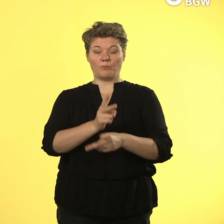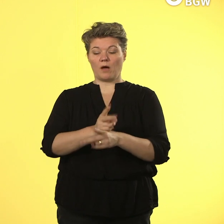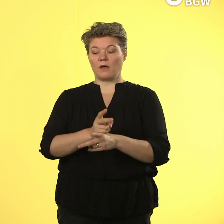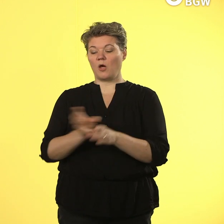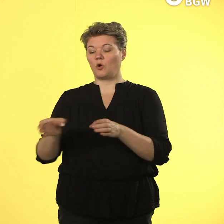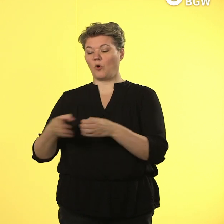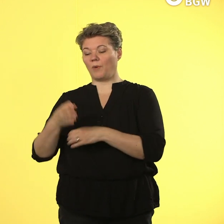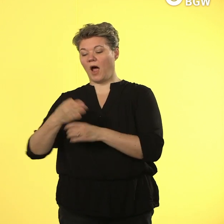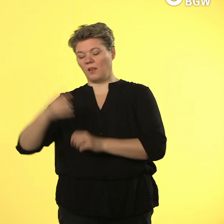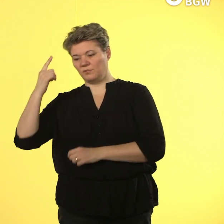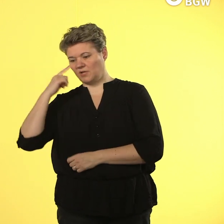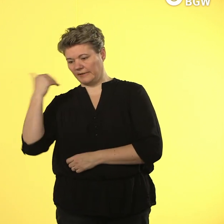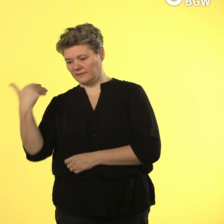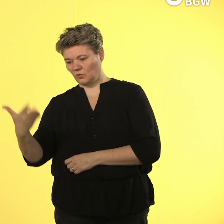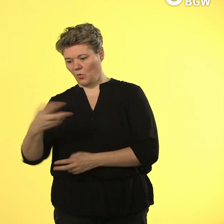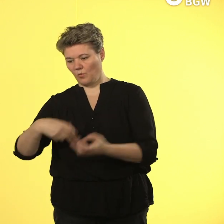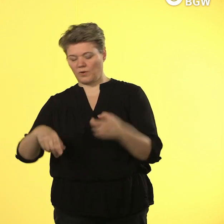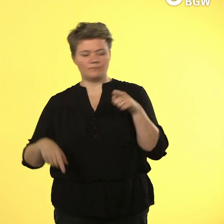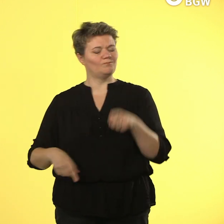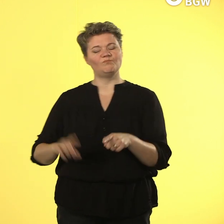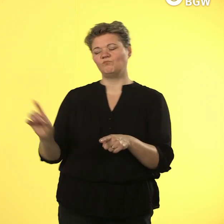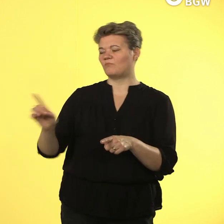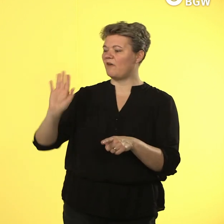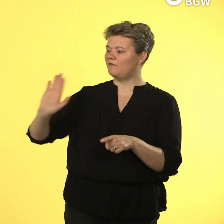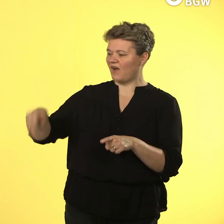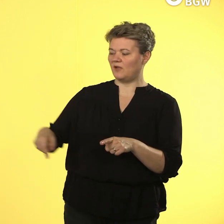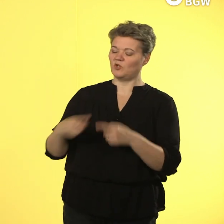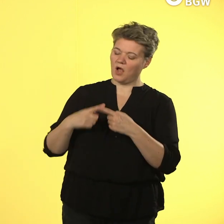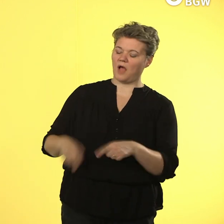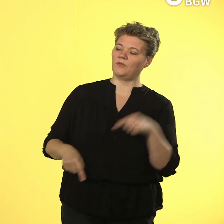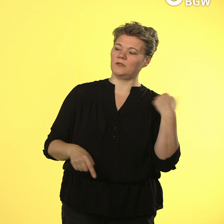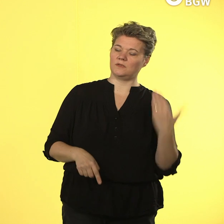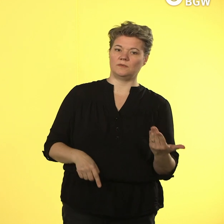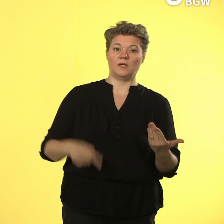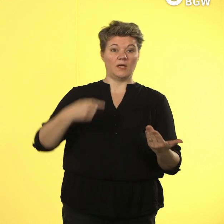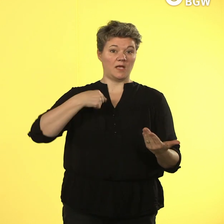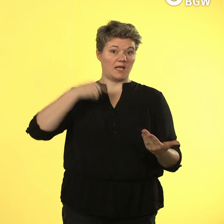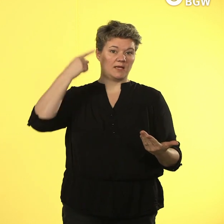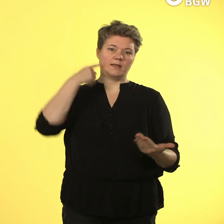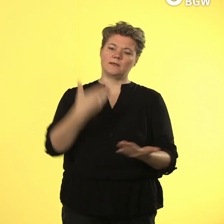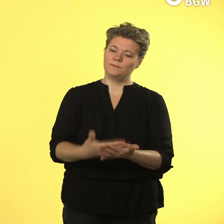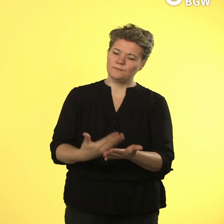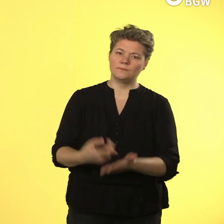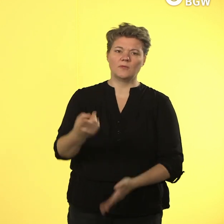Ich bin in diesem Lager, die denken, ja, die muss ruhig mal eine Konsequenz erfahren. Und das muss gleich sein, wenn es passiert.